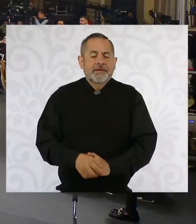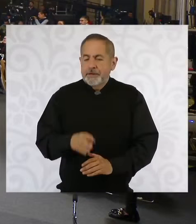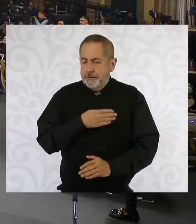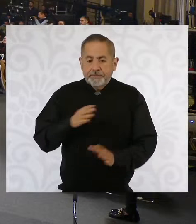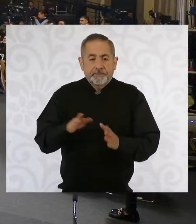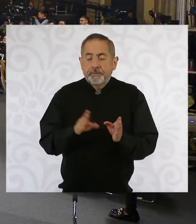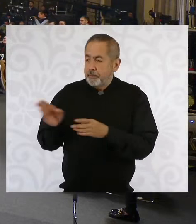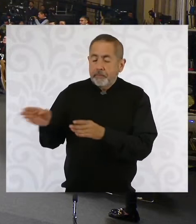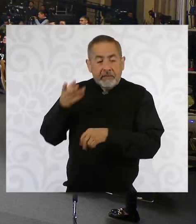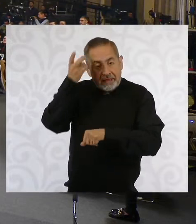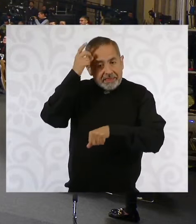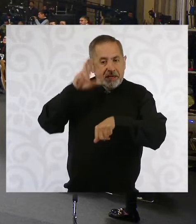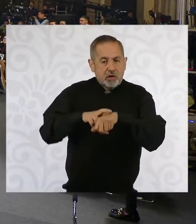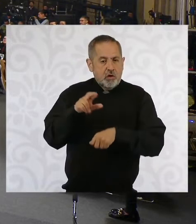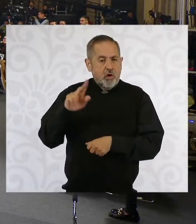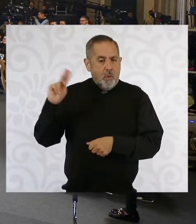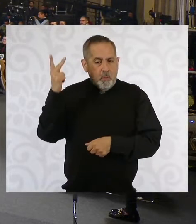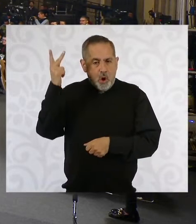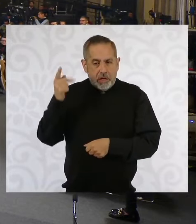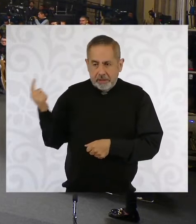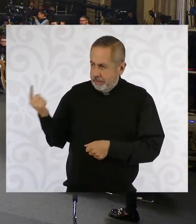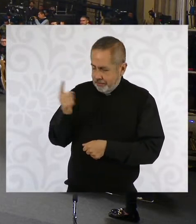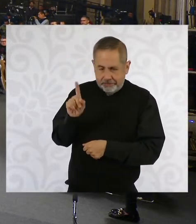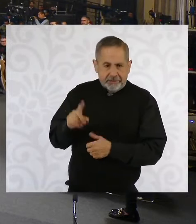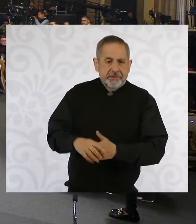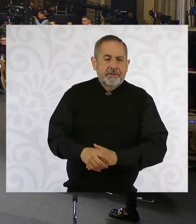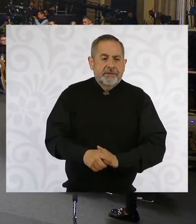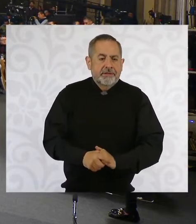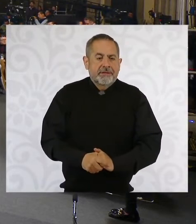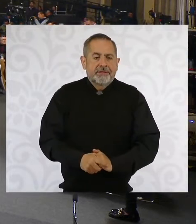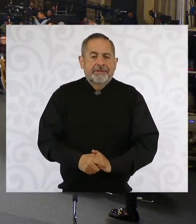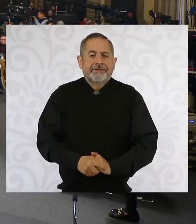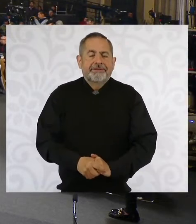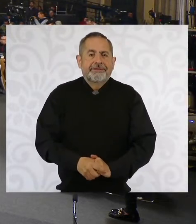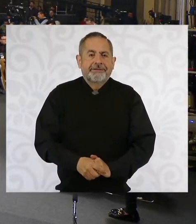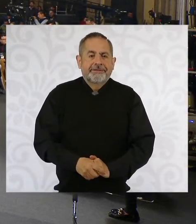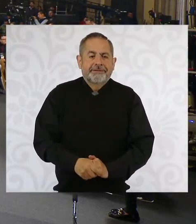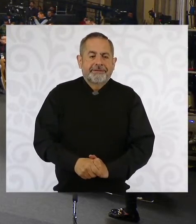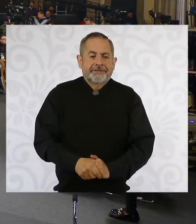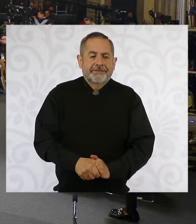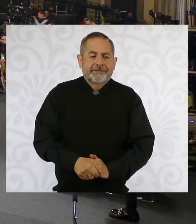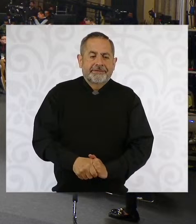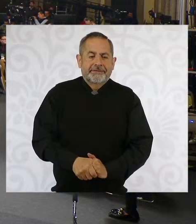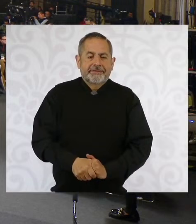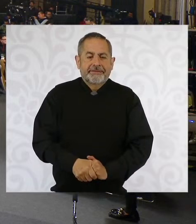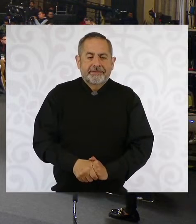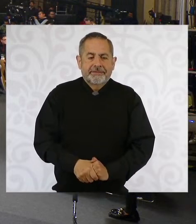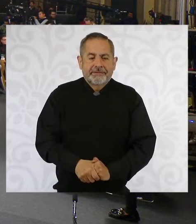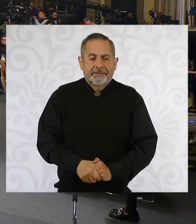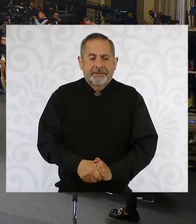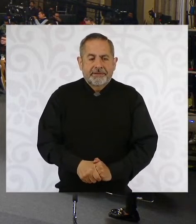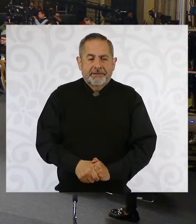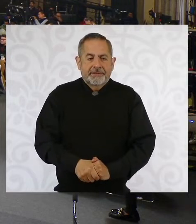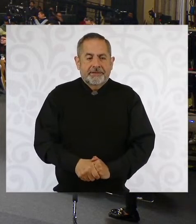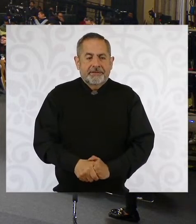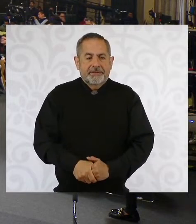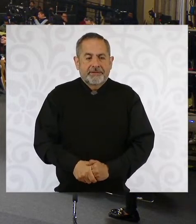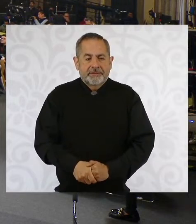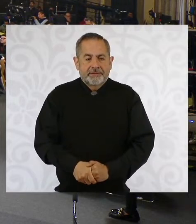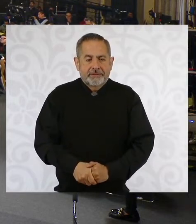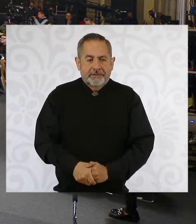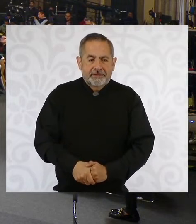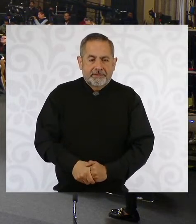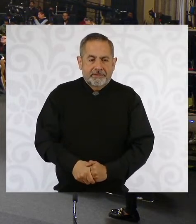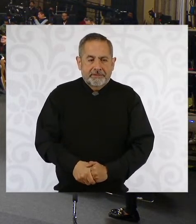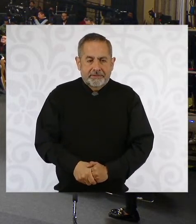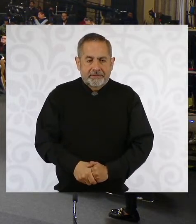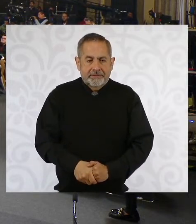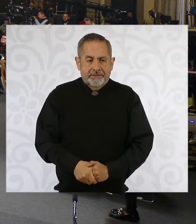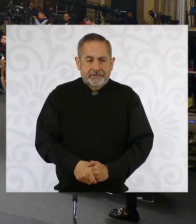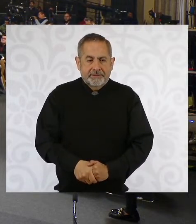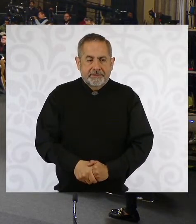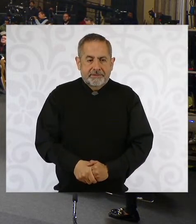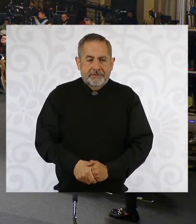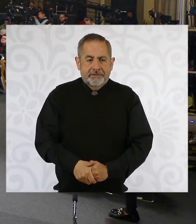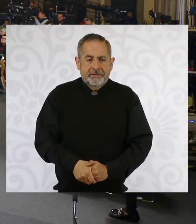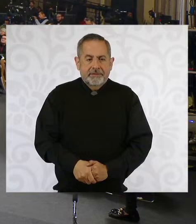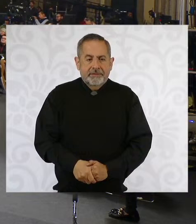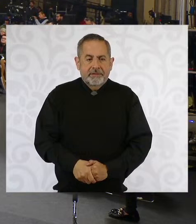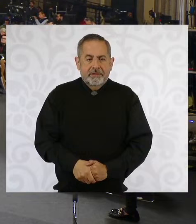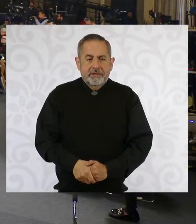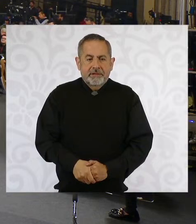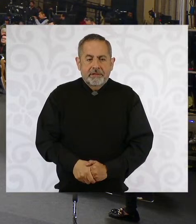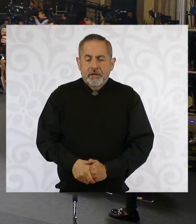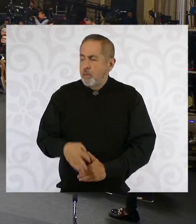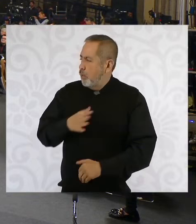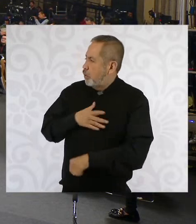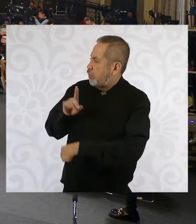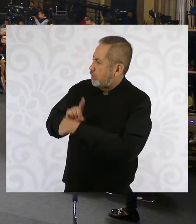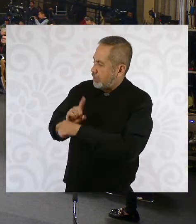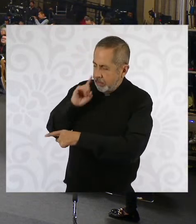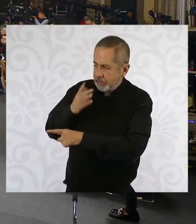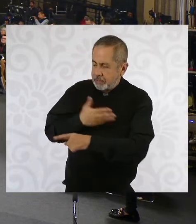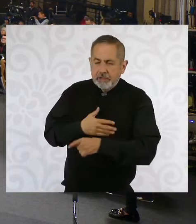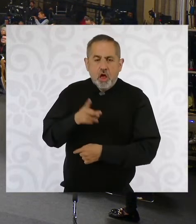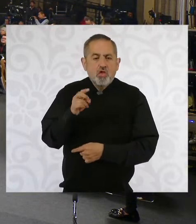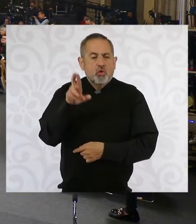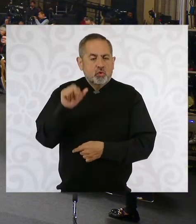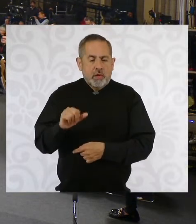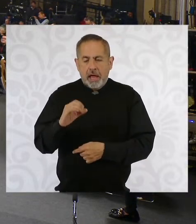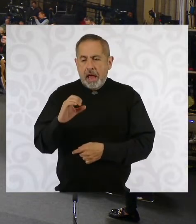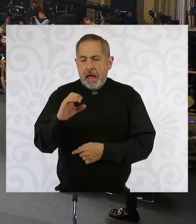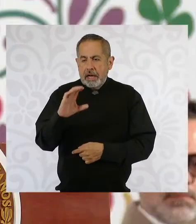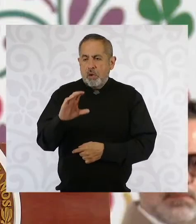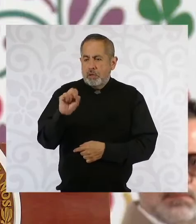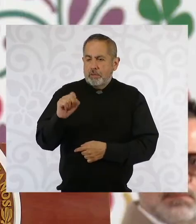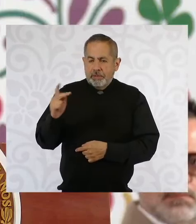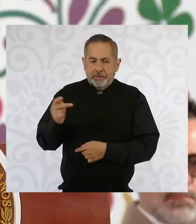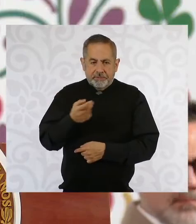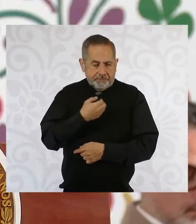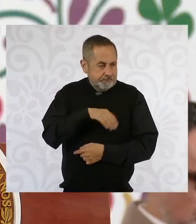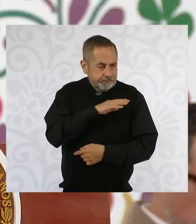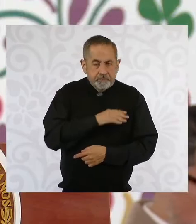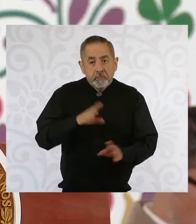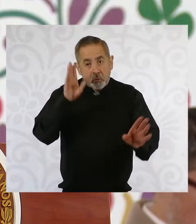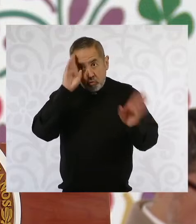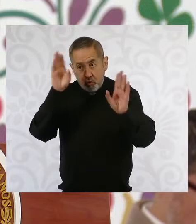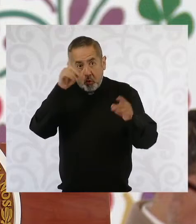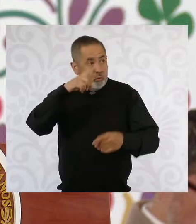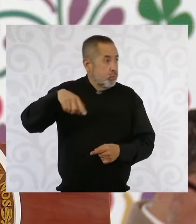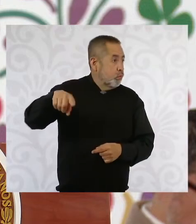del buenos buenos días presidenta doctora Claudia sh saludo a los medios de comunicación Amigas